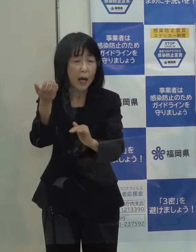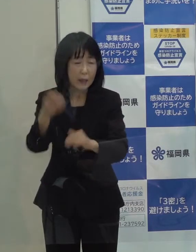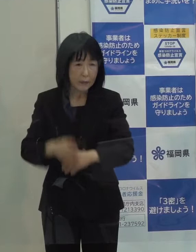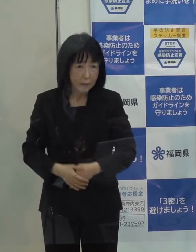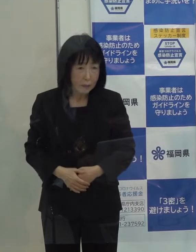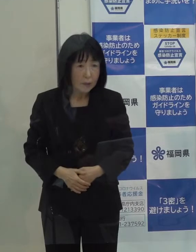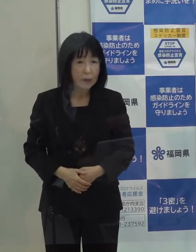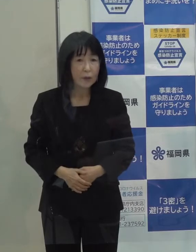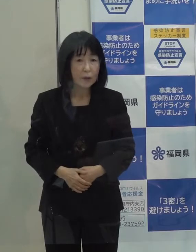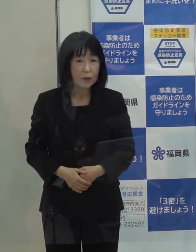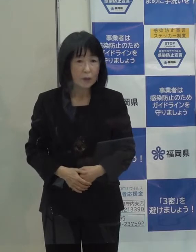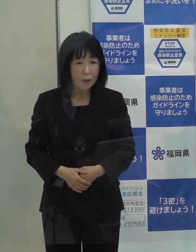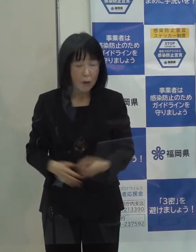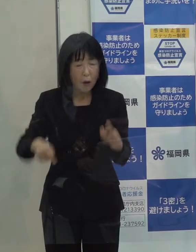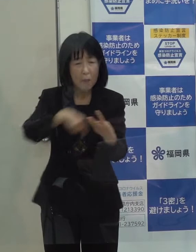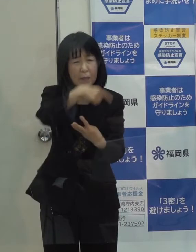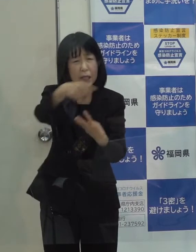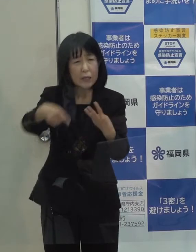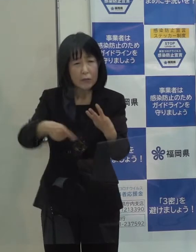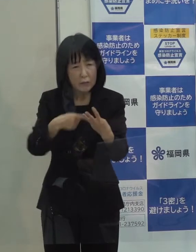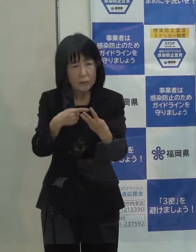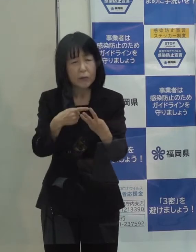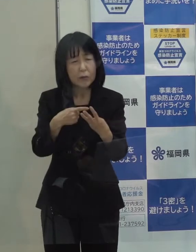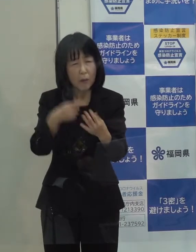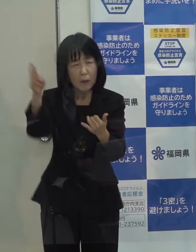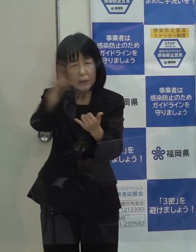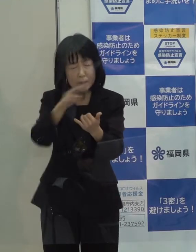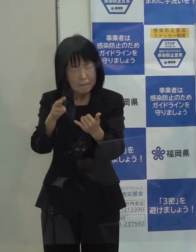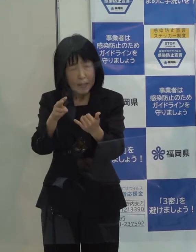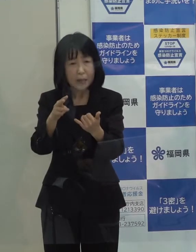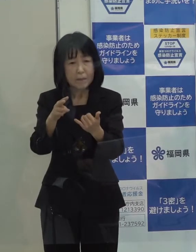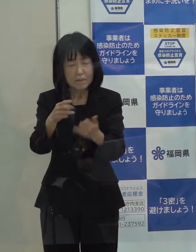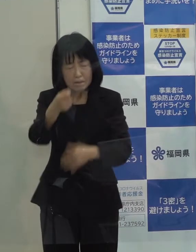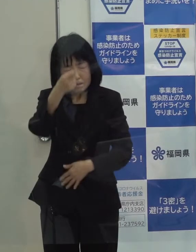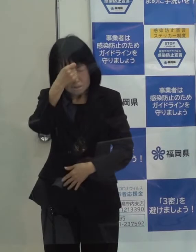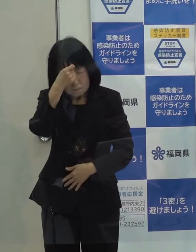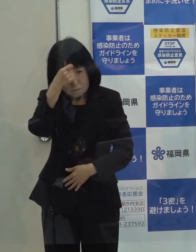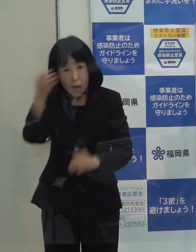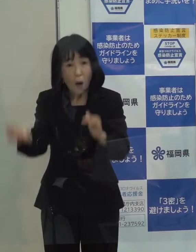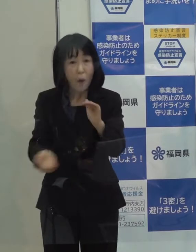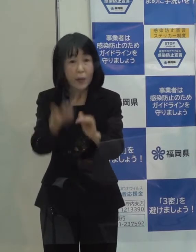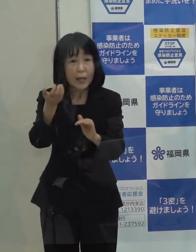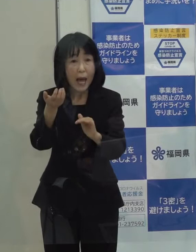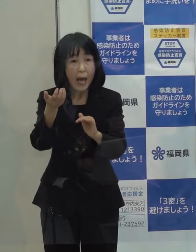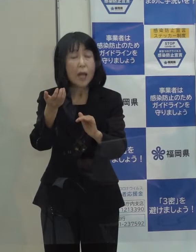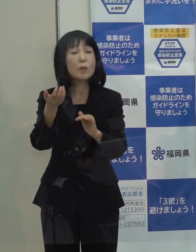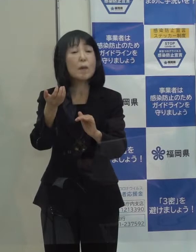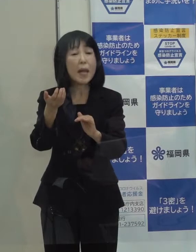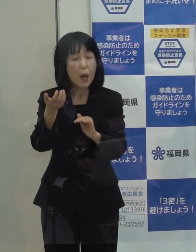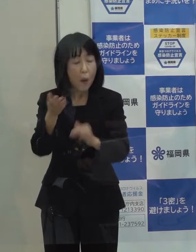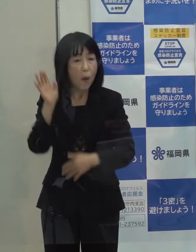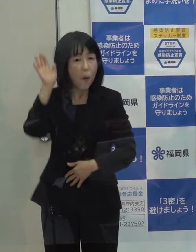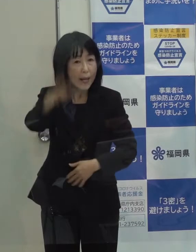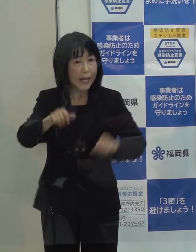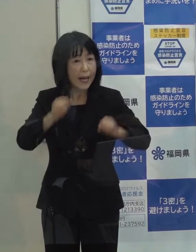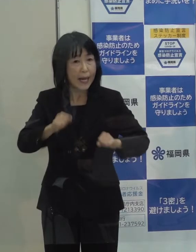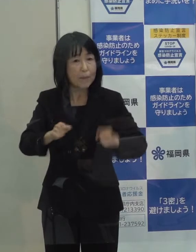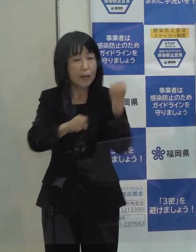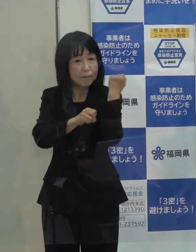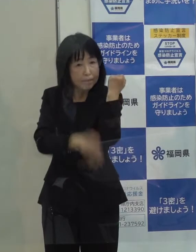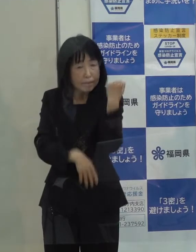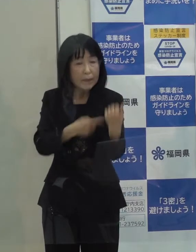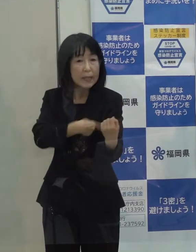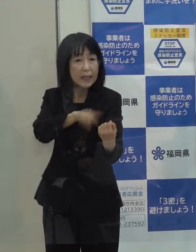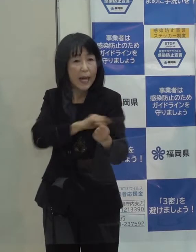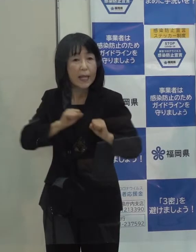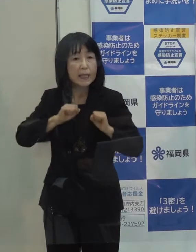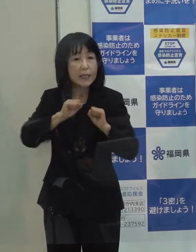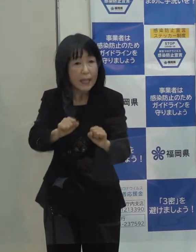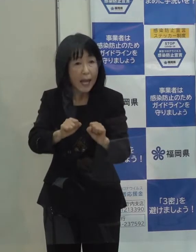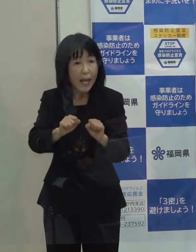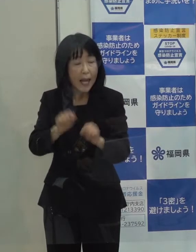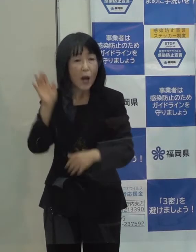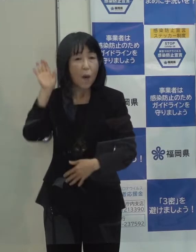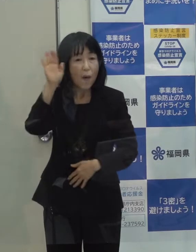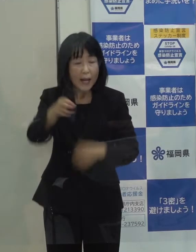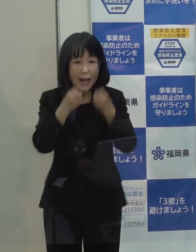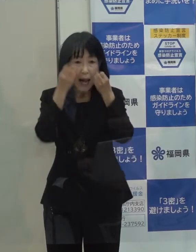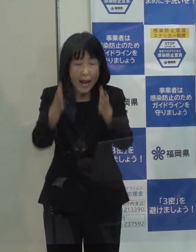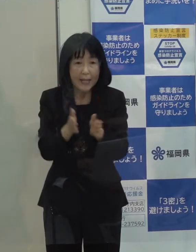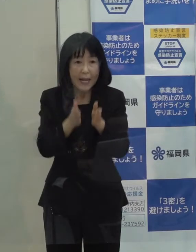この三つの災いが発生したわけですが これをバネにして 本県は新たな発展を目指していきたいと思っています